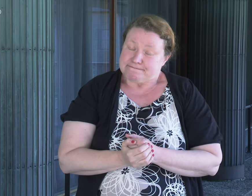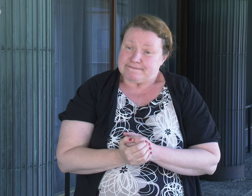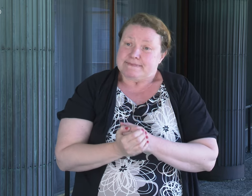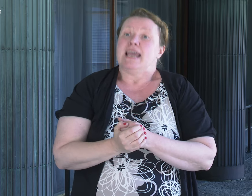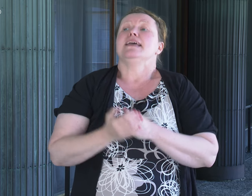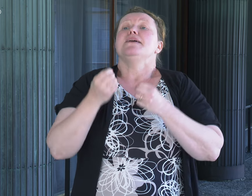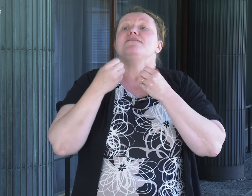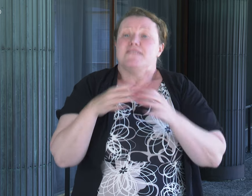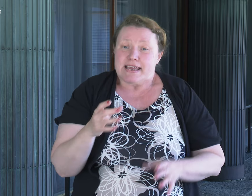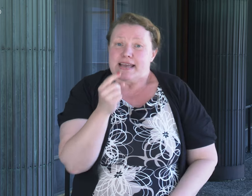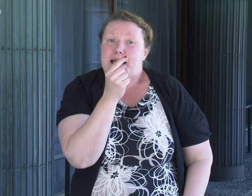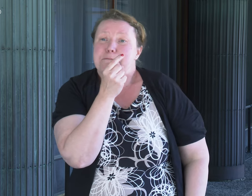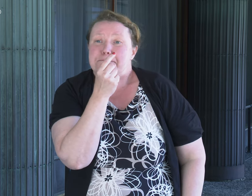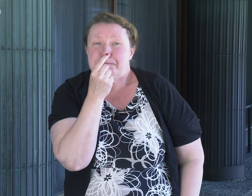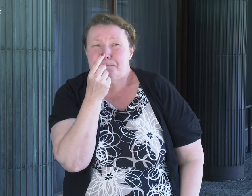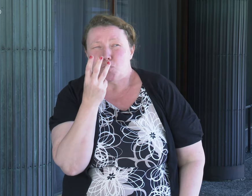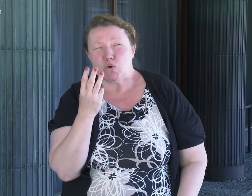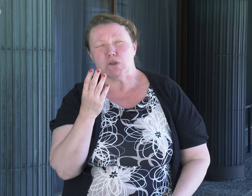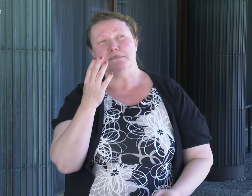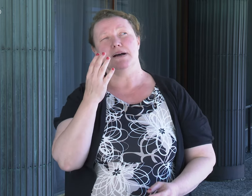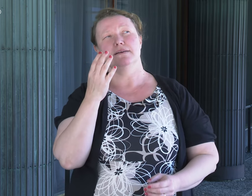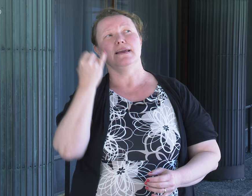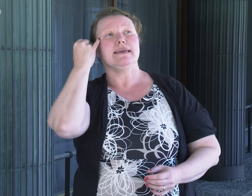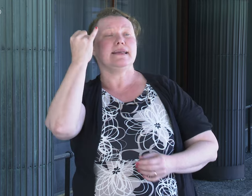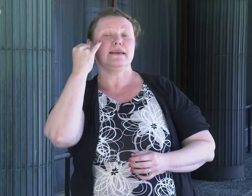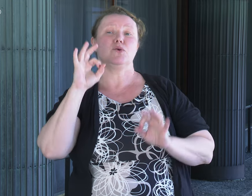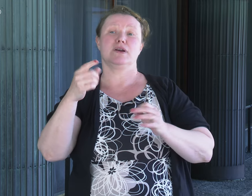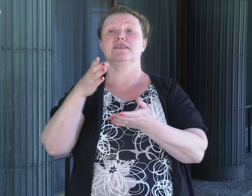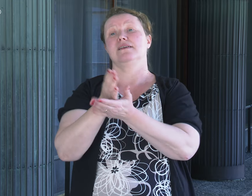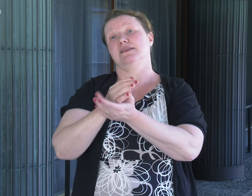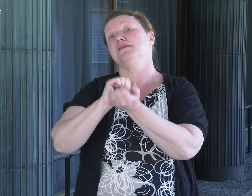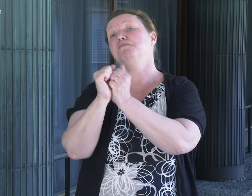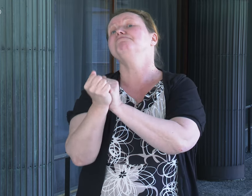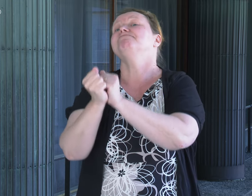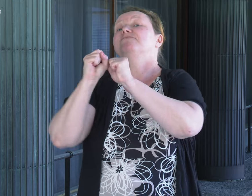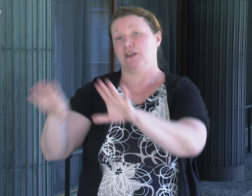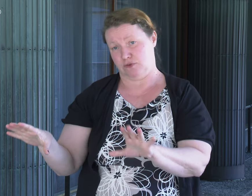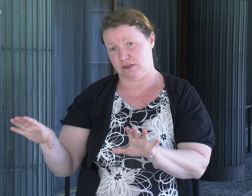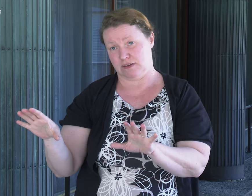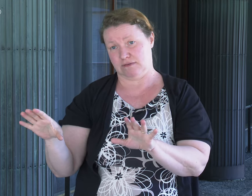On vielä muutama idea, miten asiaan voi vaikuttaa.